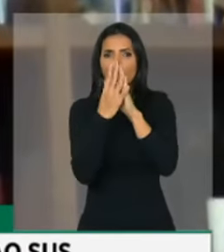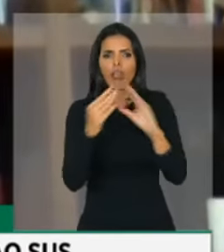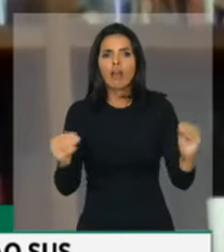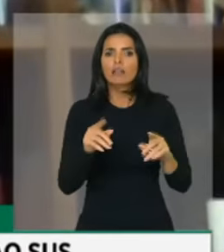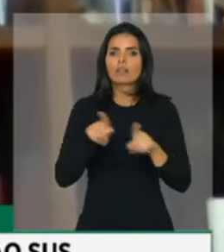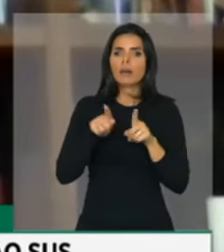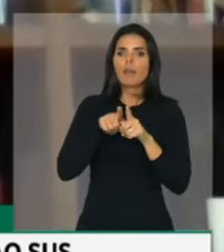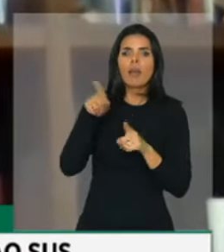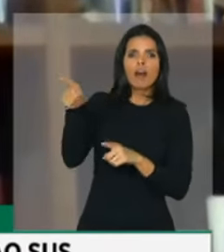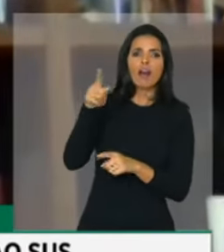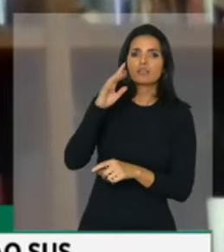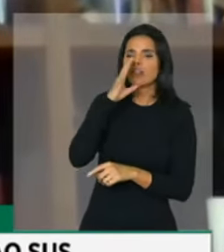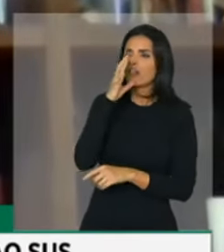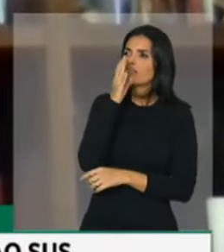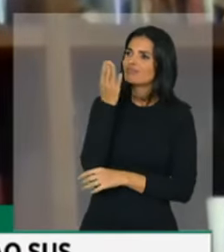NÓS ASSISTIMOS AÍ DURANTE ESSE ANO INTEIRO, 300 MIL